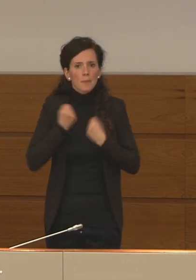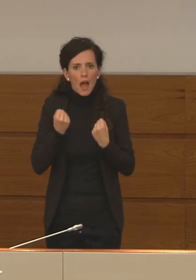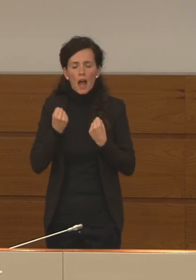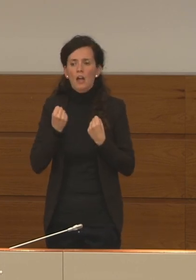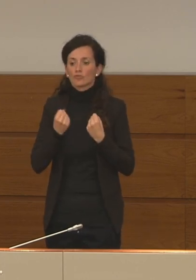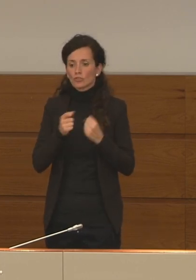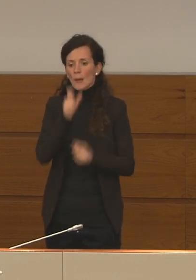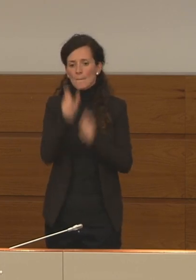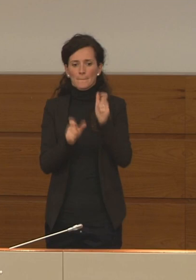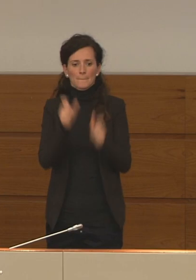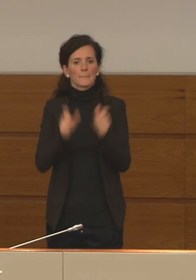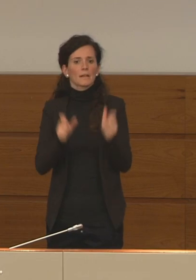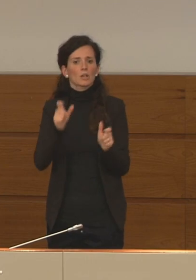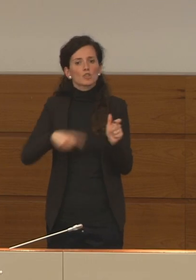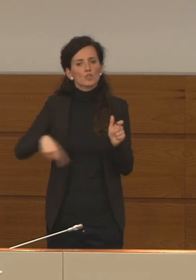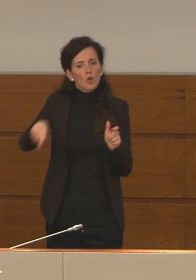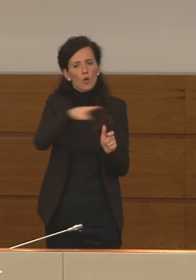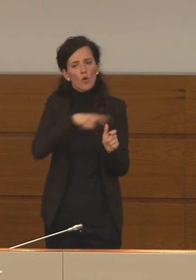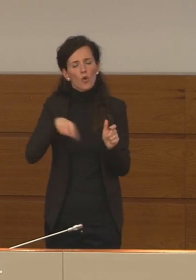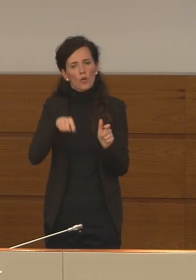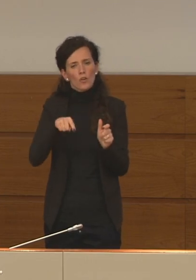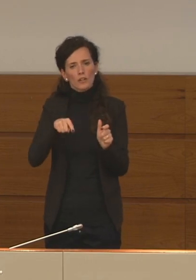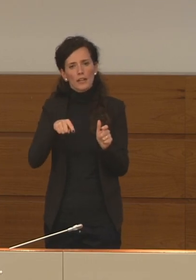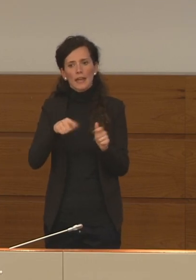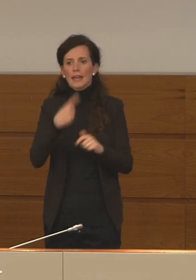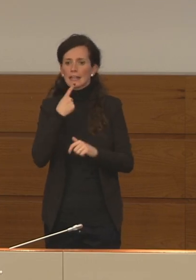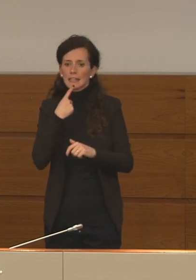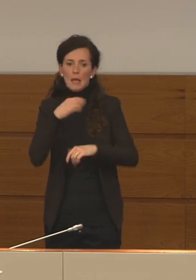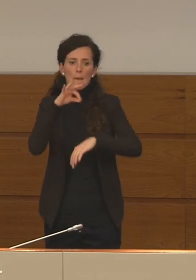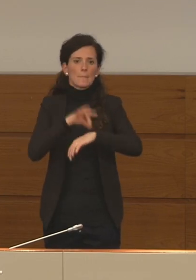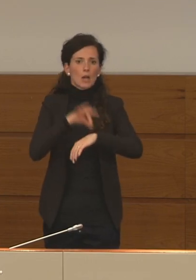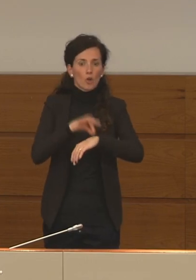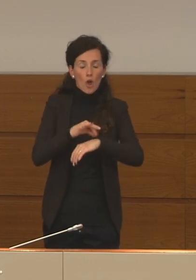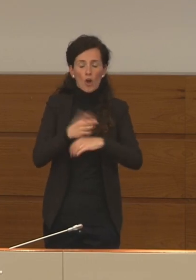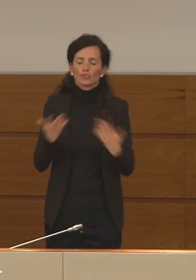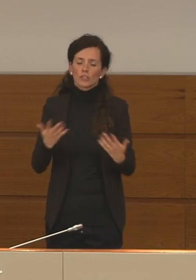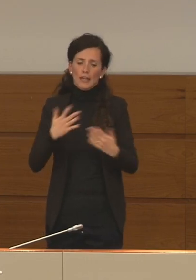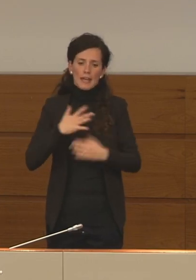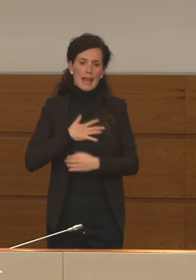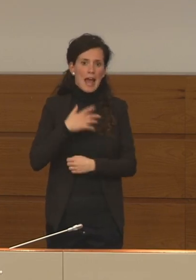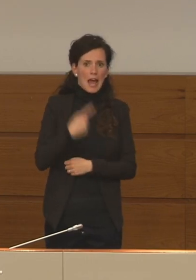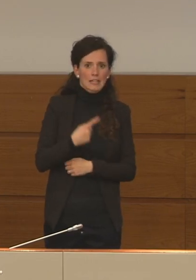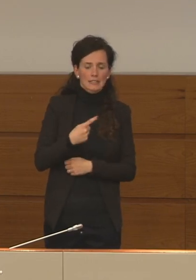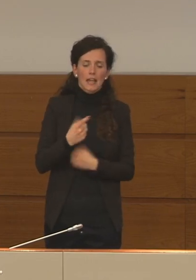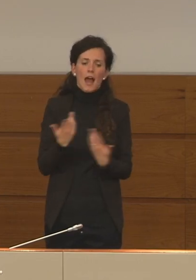purtroppo anche se polipatologiche, anche se anziane decedono.